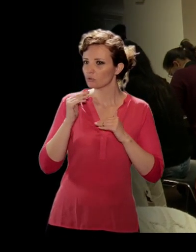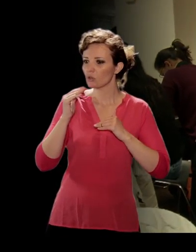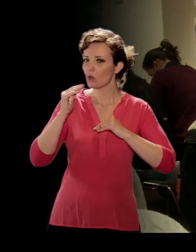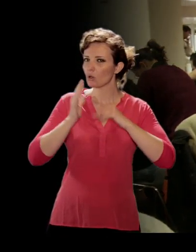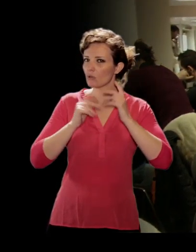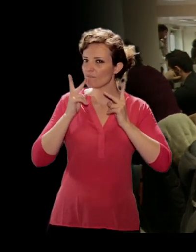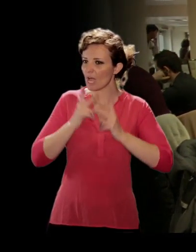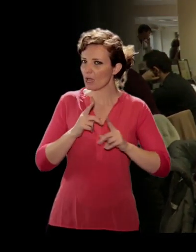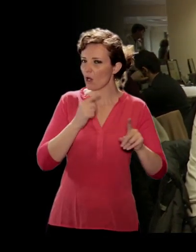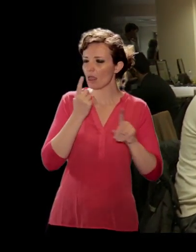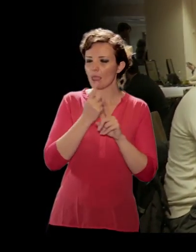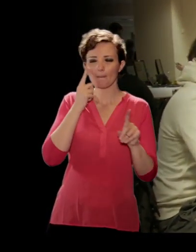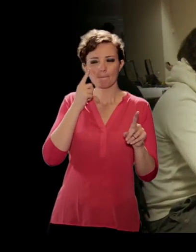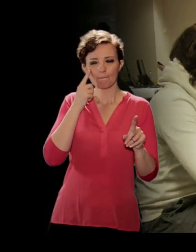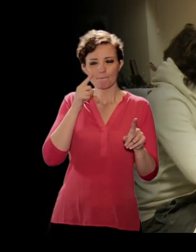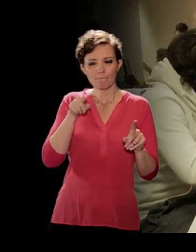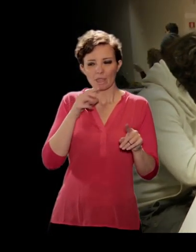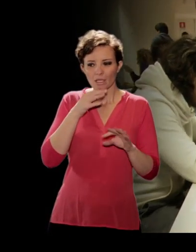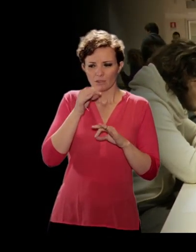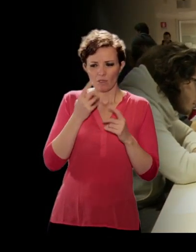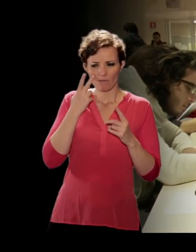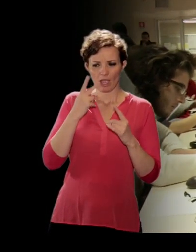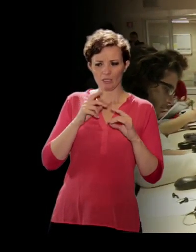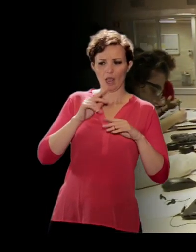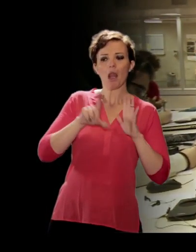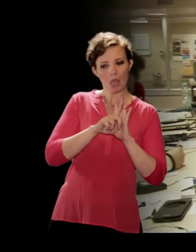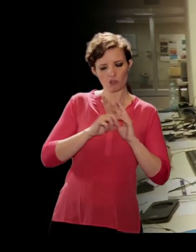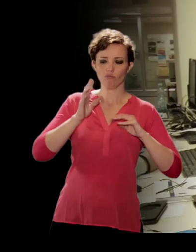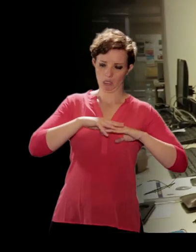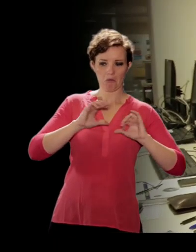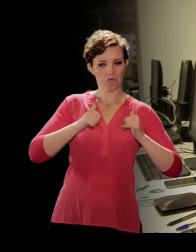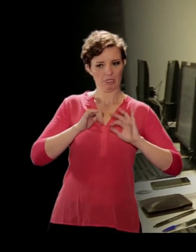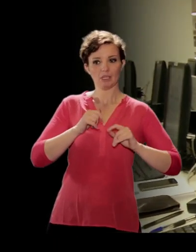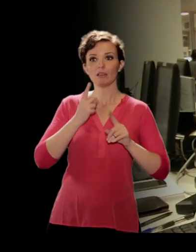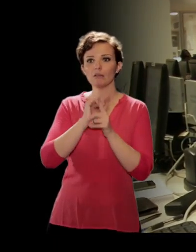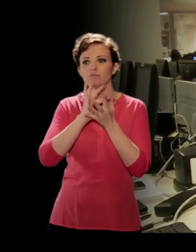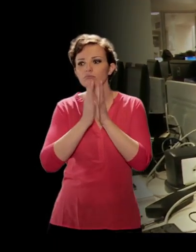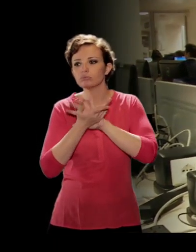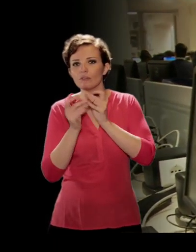Traduce le espressione e le formulazioni fisico-matematiche in formule semplici di progetto.